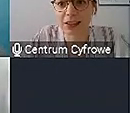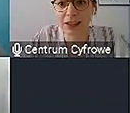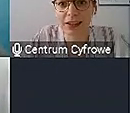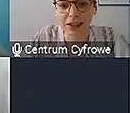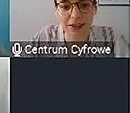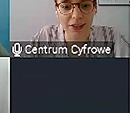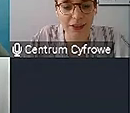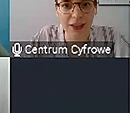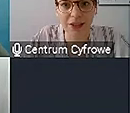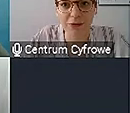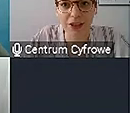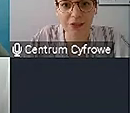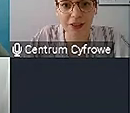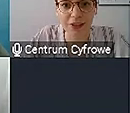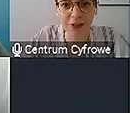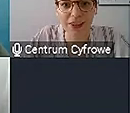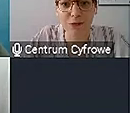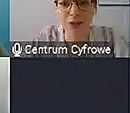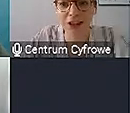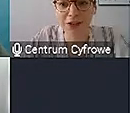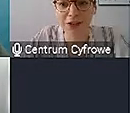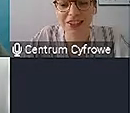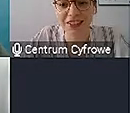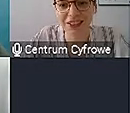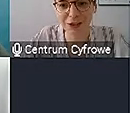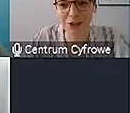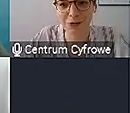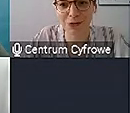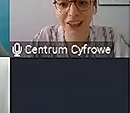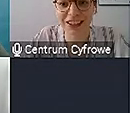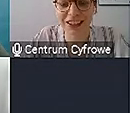I właściwie jest to jedna główna rzecz. Jako że zaczęły się już wakacje,